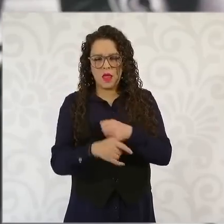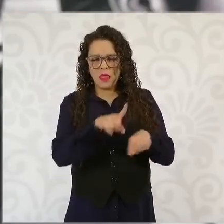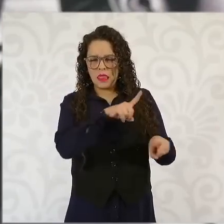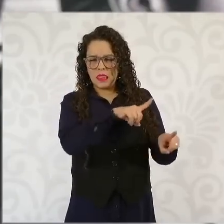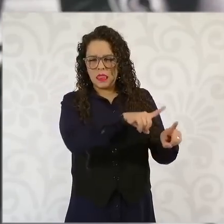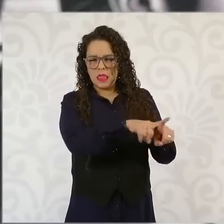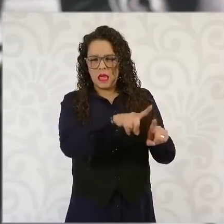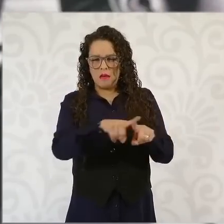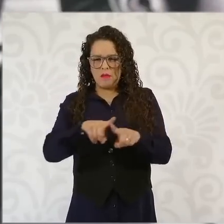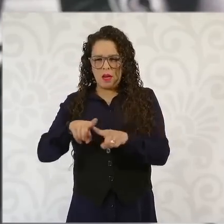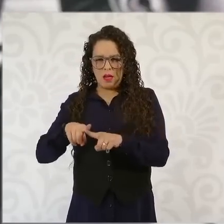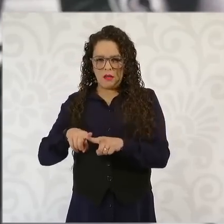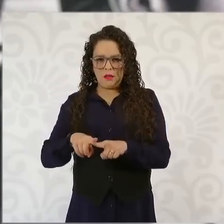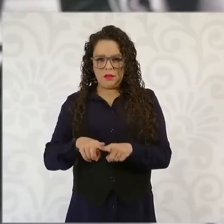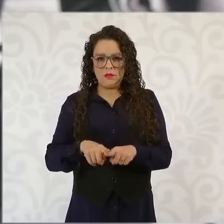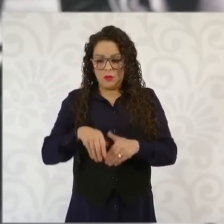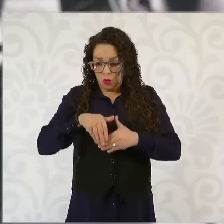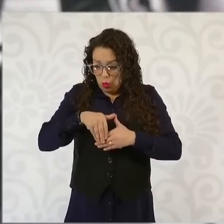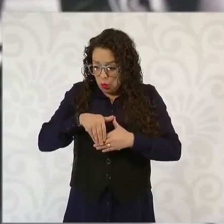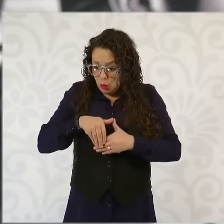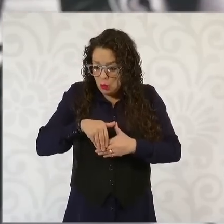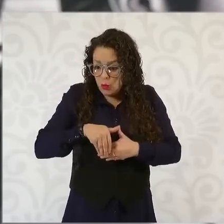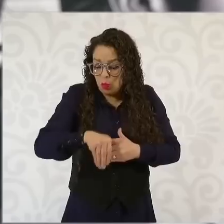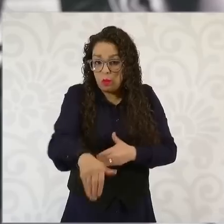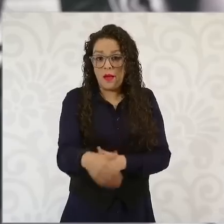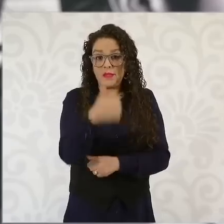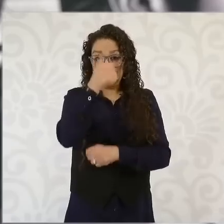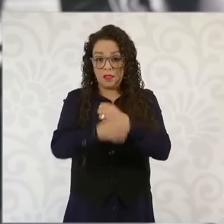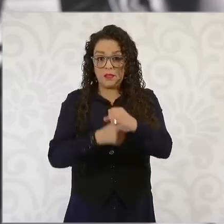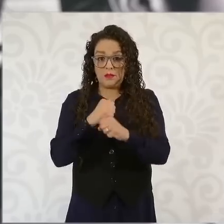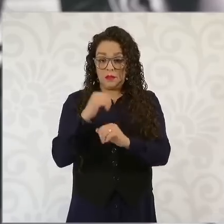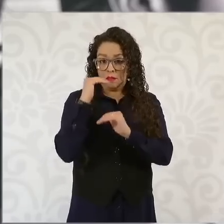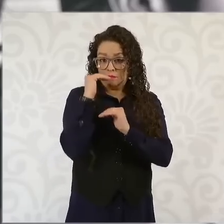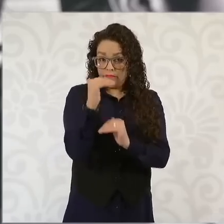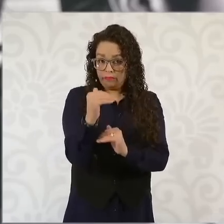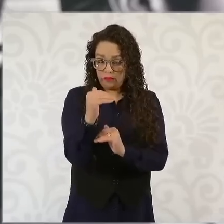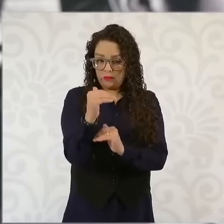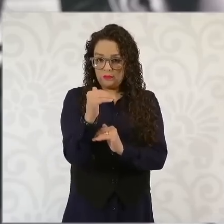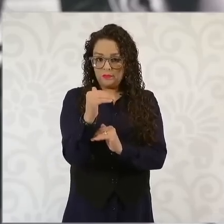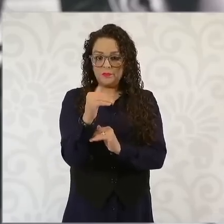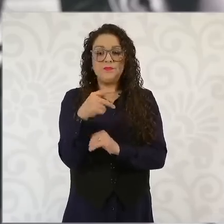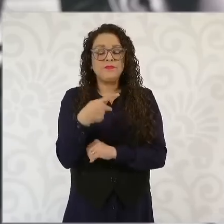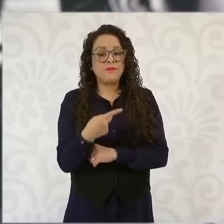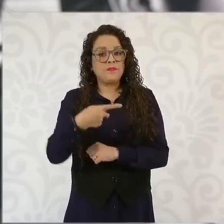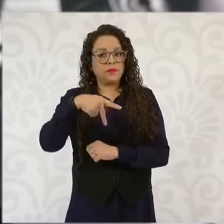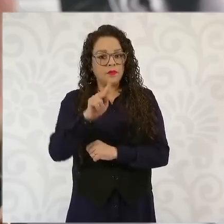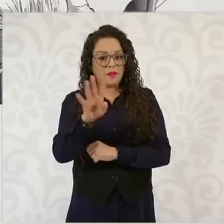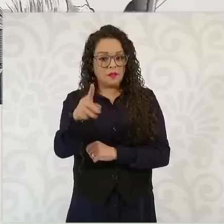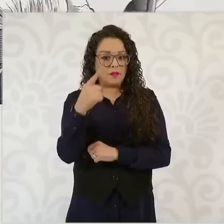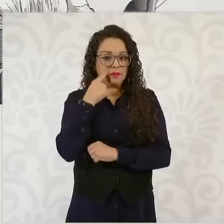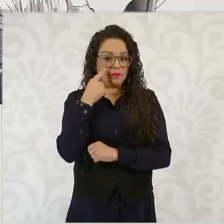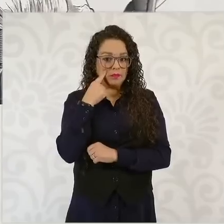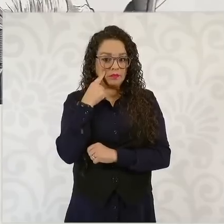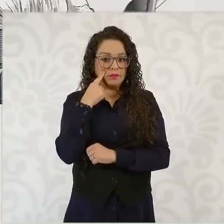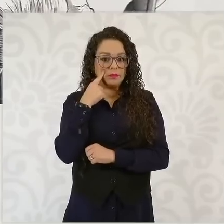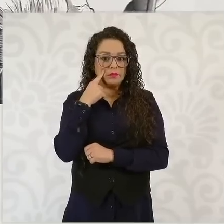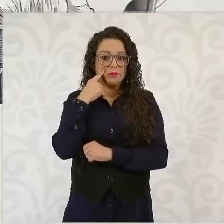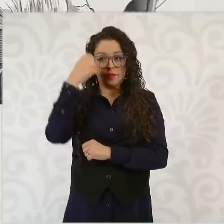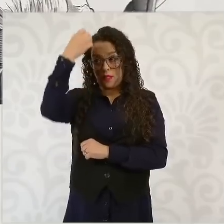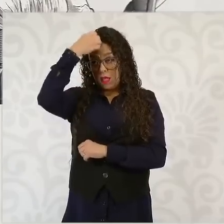e ese portafolio es lo que nos informan tanto inversión extranjera como inversión nacional